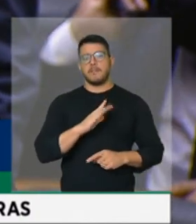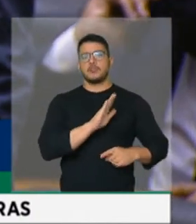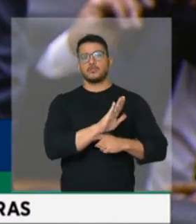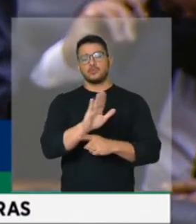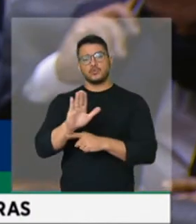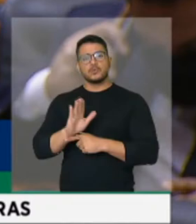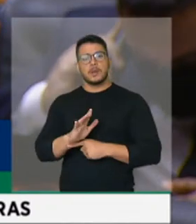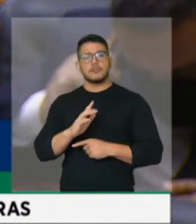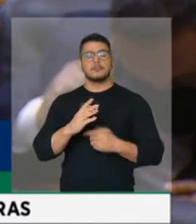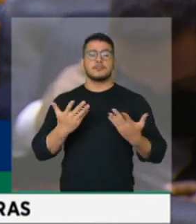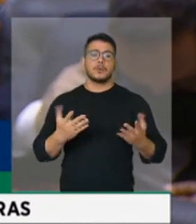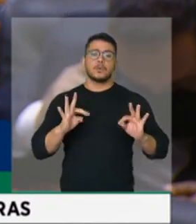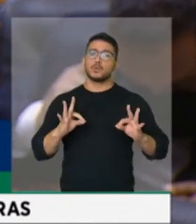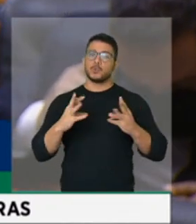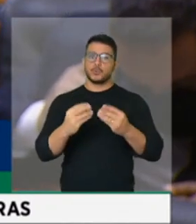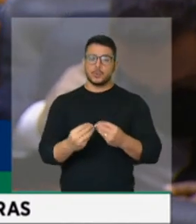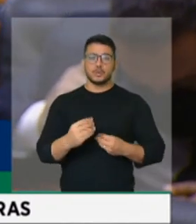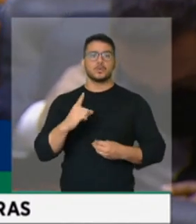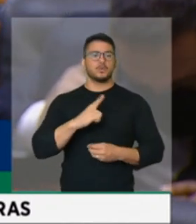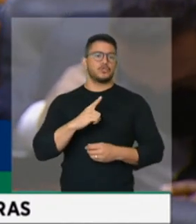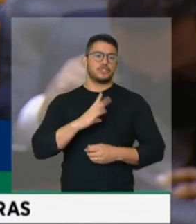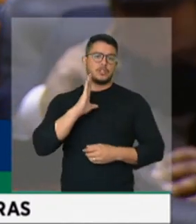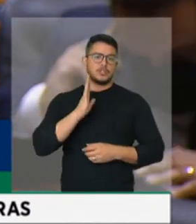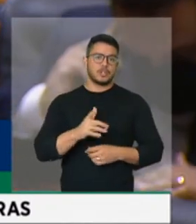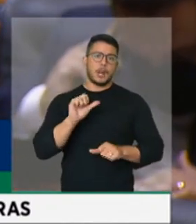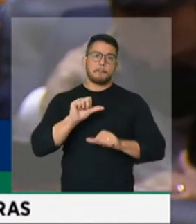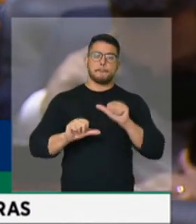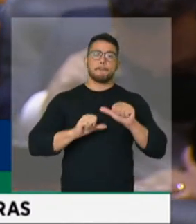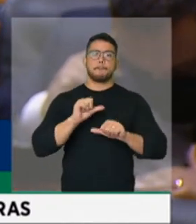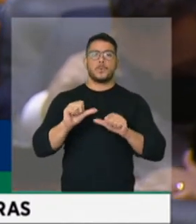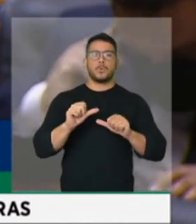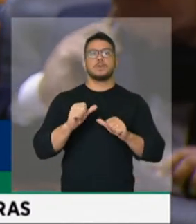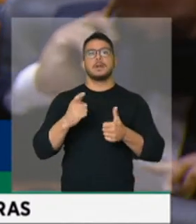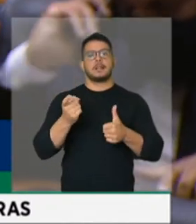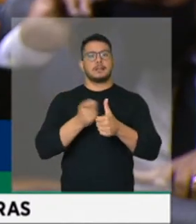ESCOLAS, PONTES... DIRETORIA TODO ELE DESTINADO, OU--